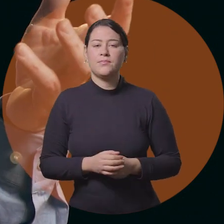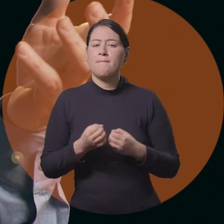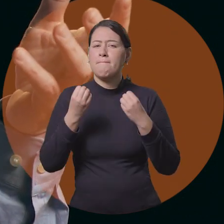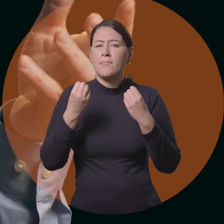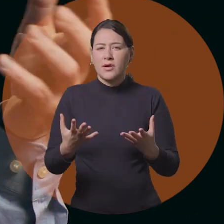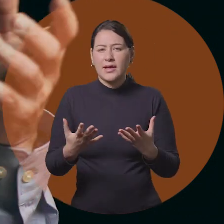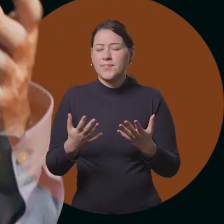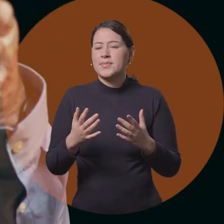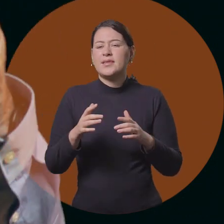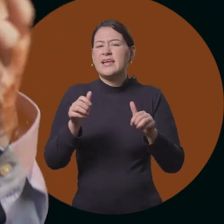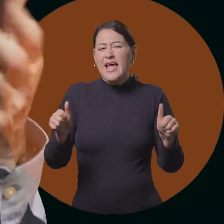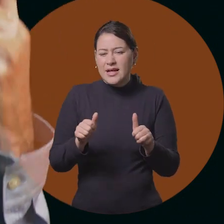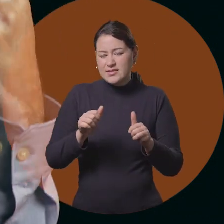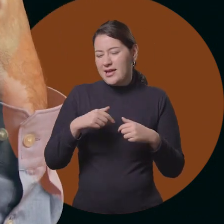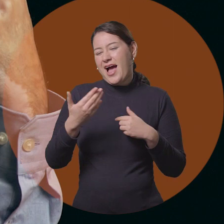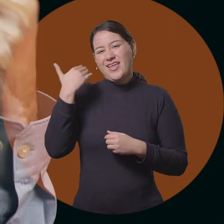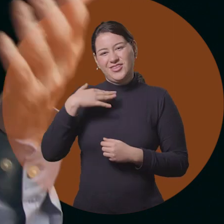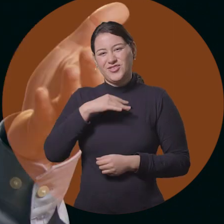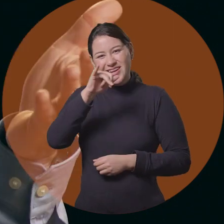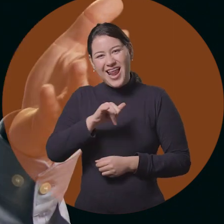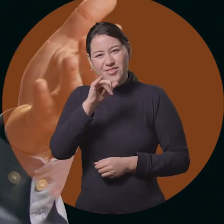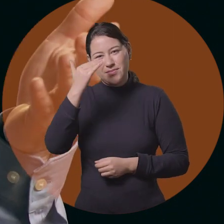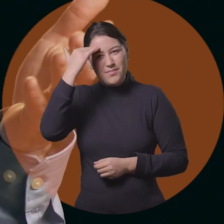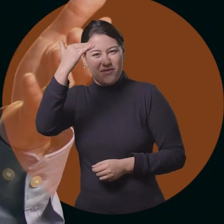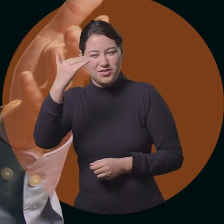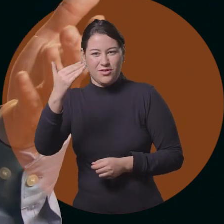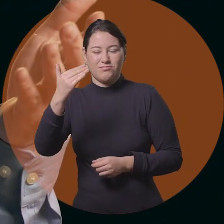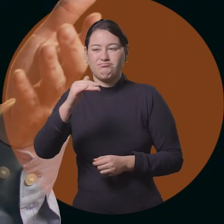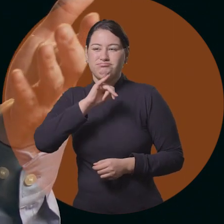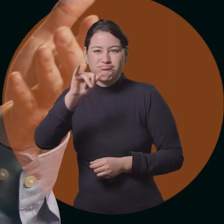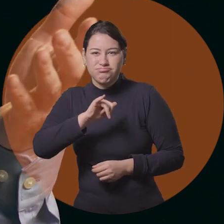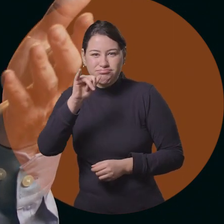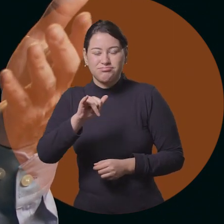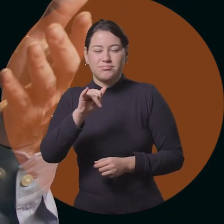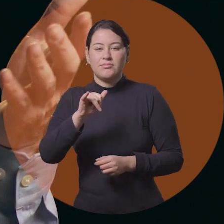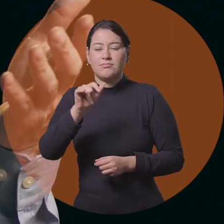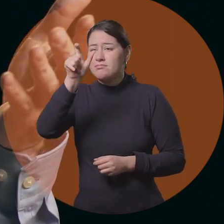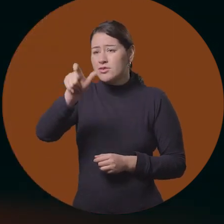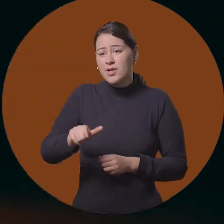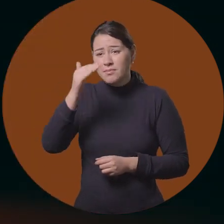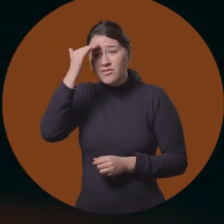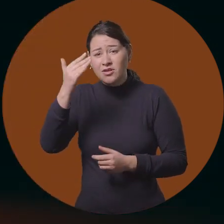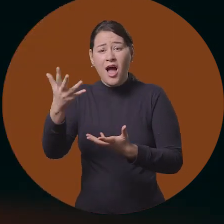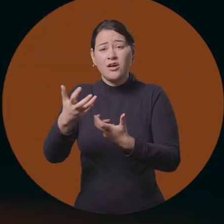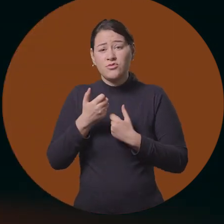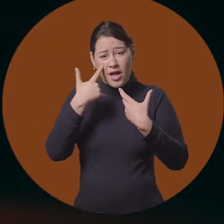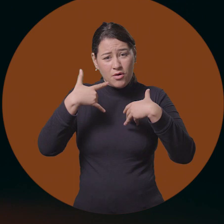Porque, ¿qué es lo que hicieron este relato de mis profesores que yo te contaba? Me ayudaron a encontrar mi talento.